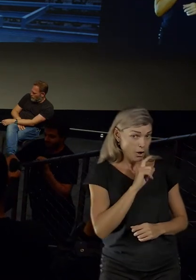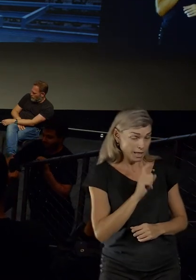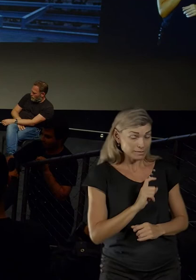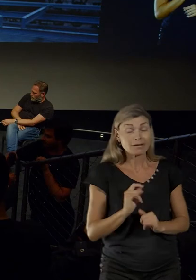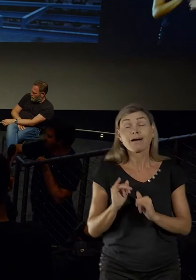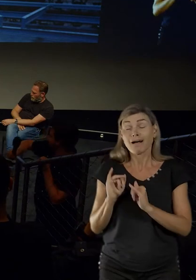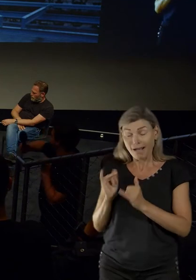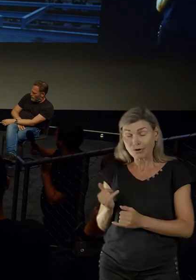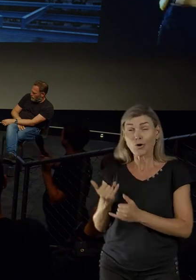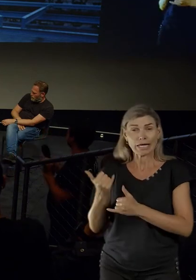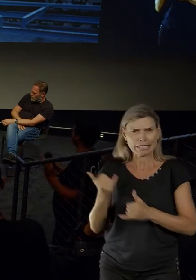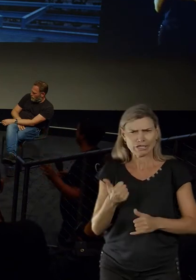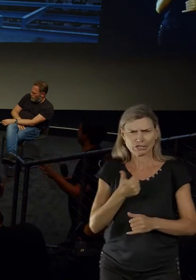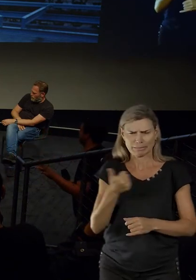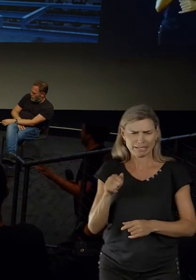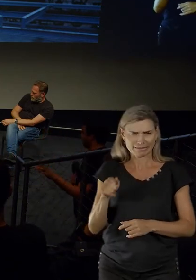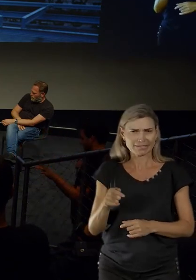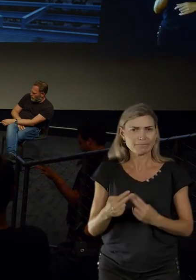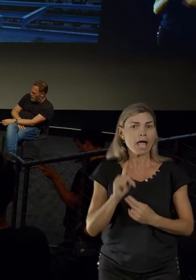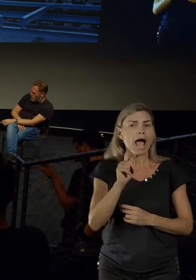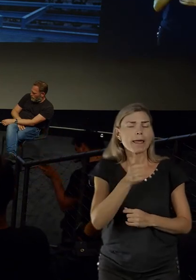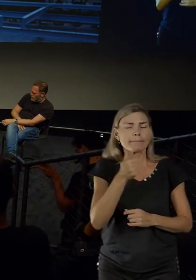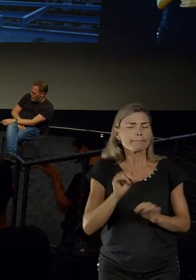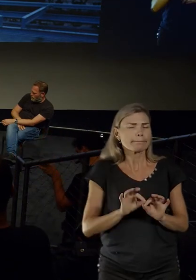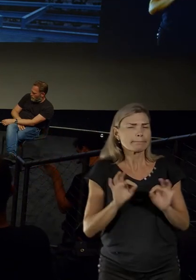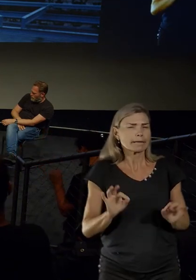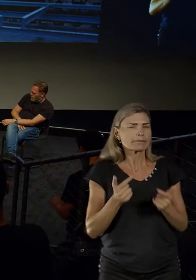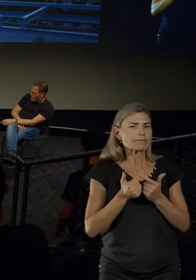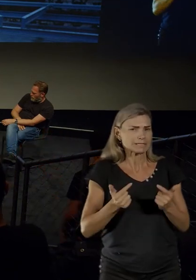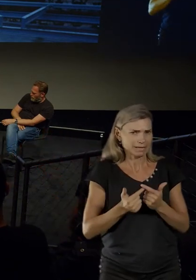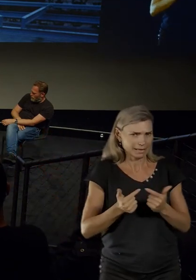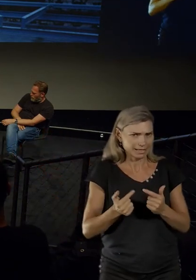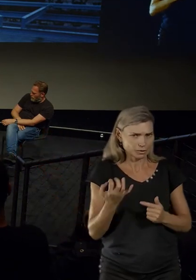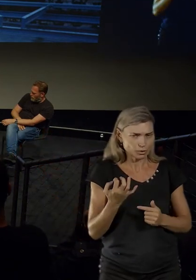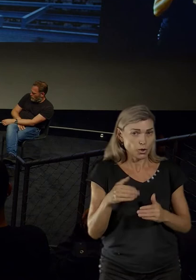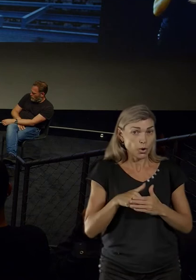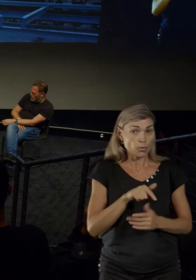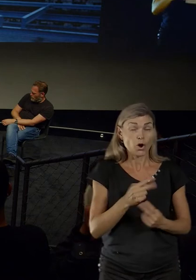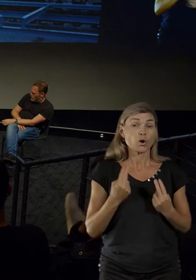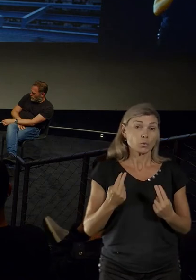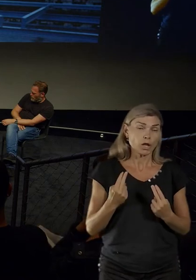Ale jenom chci říct, protože to je důležité, není to důležité...